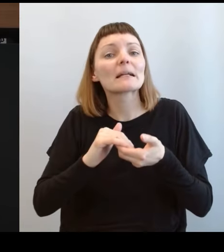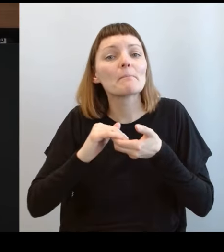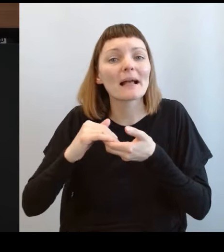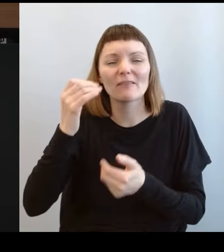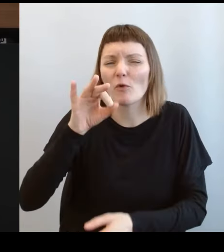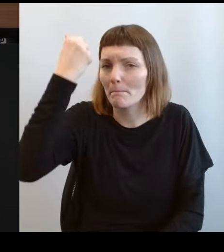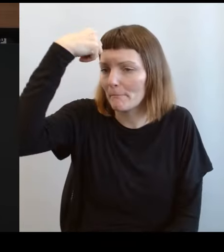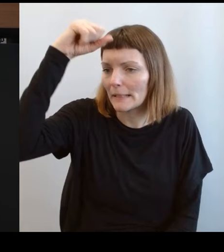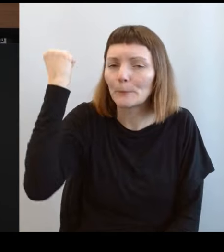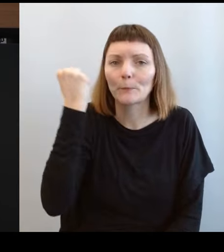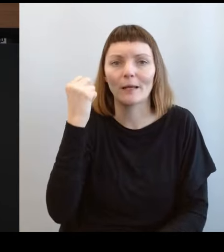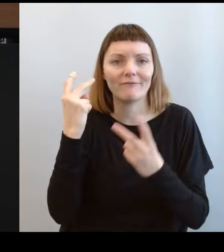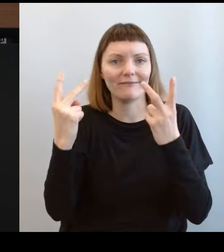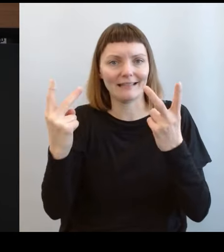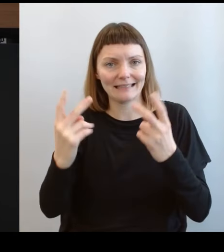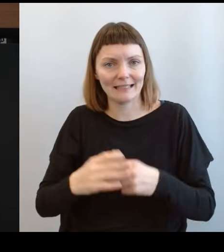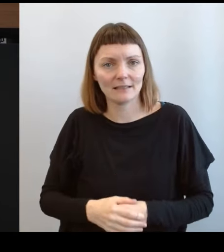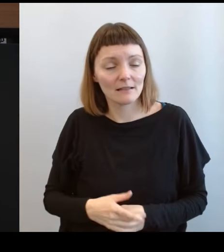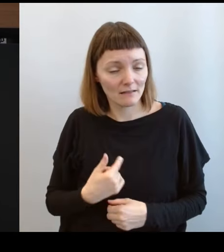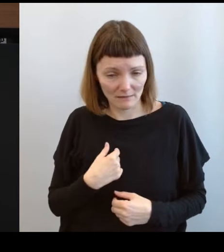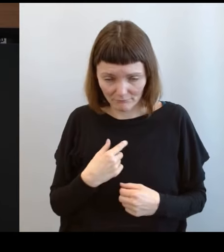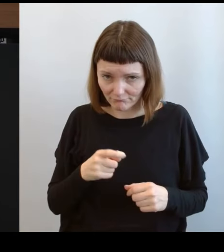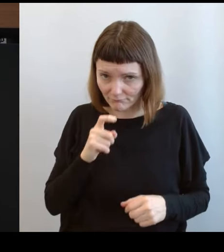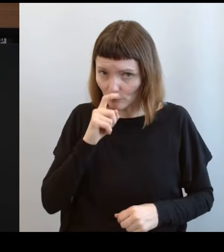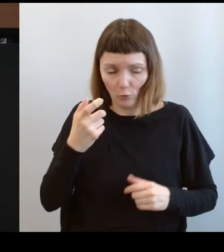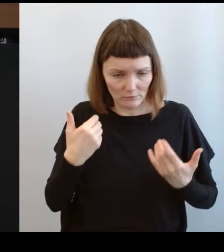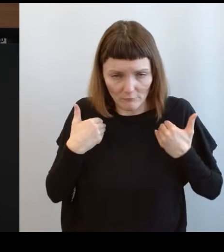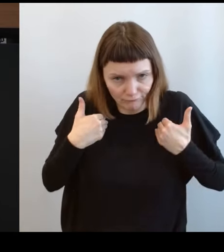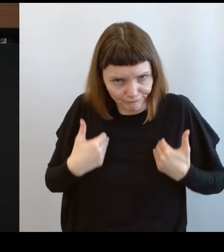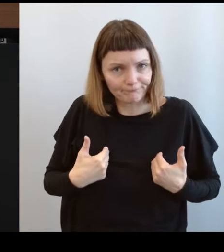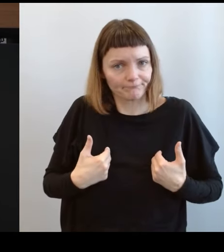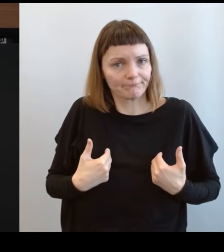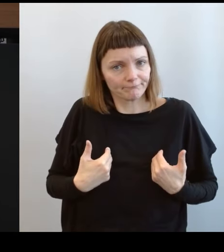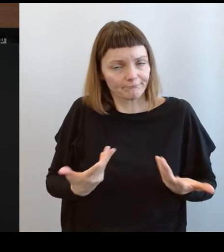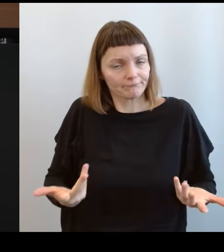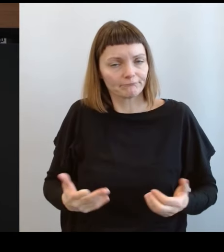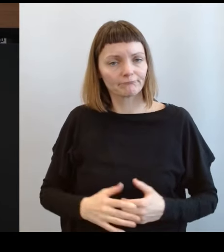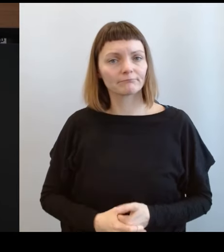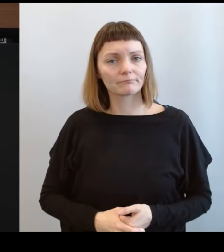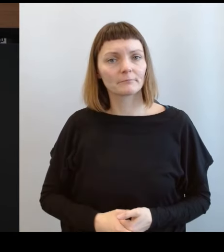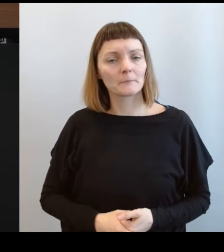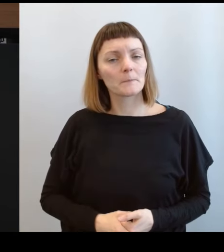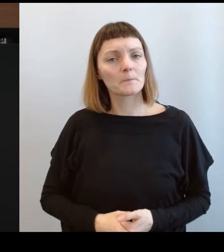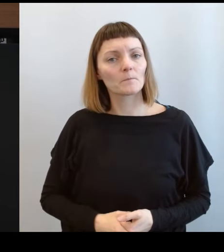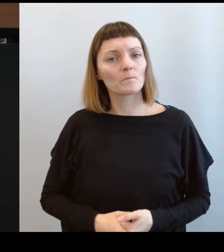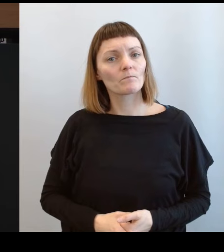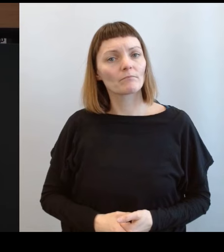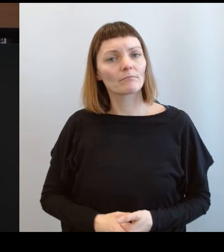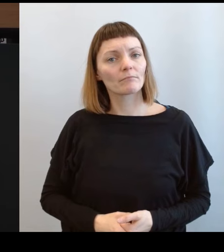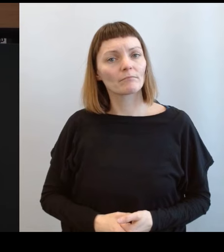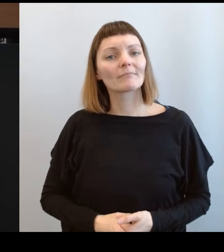So. Zudem müssen wir dafür sorgen, dass die Umgehung der Mietpreisbremse durch vermeintliche Möblierung der Wohnung oder eine